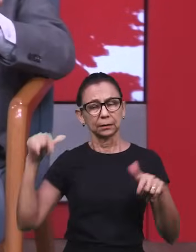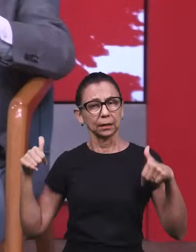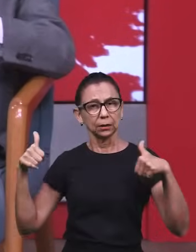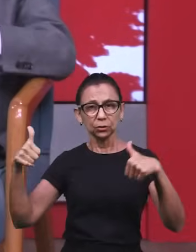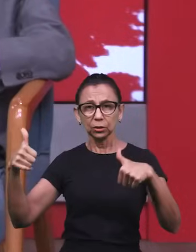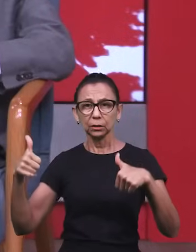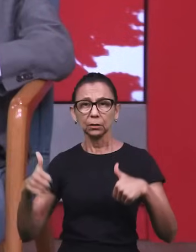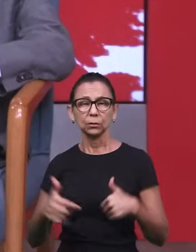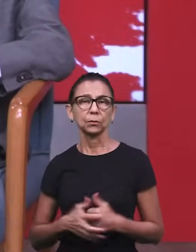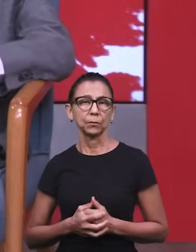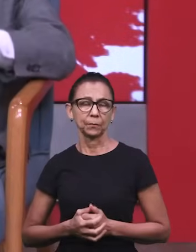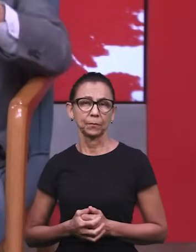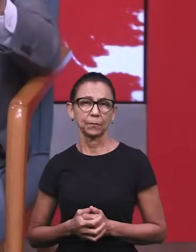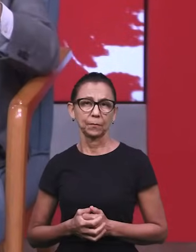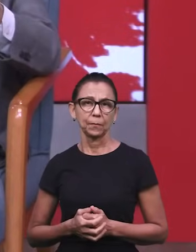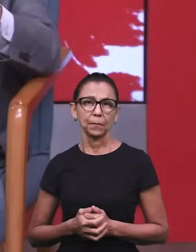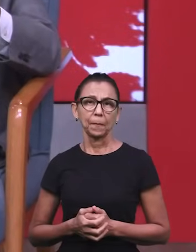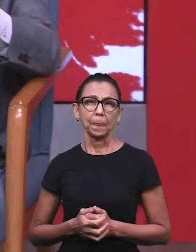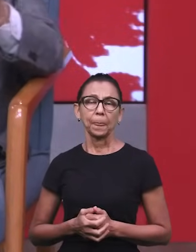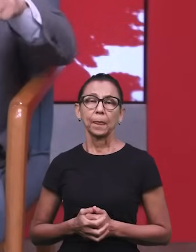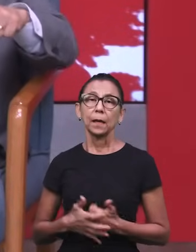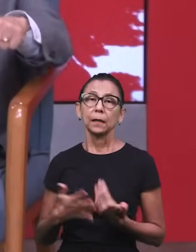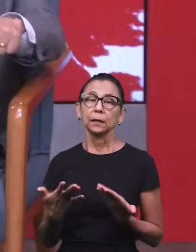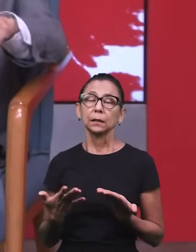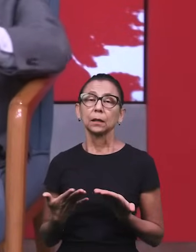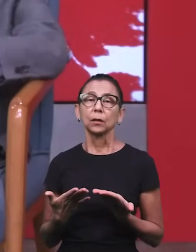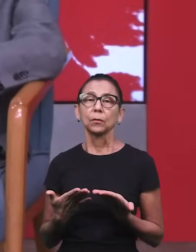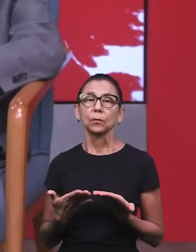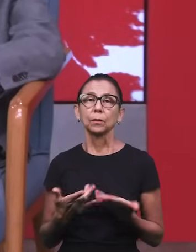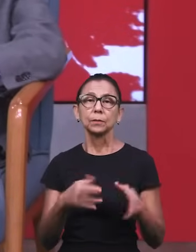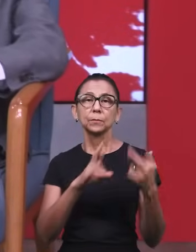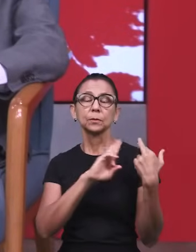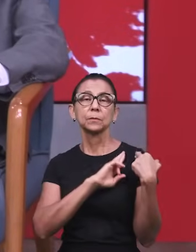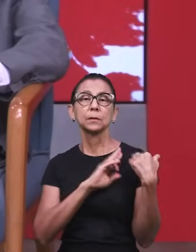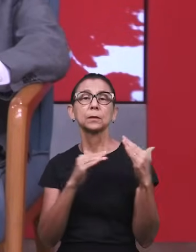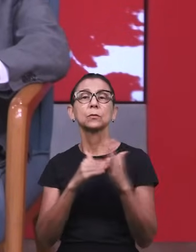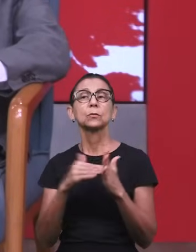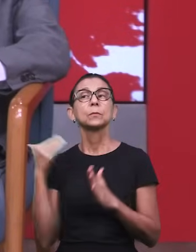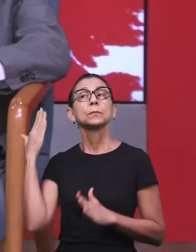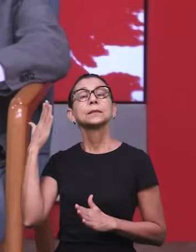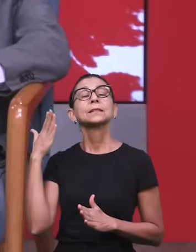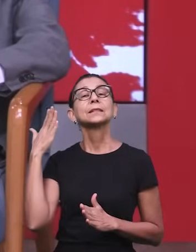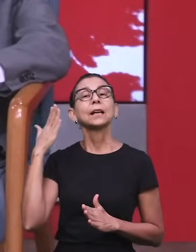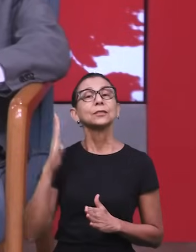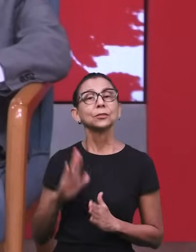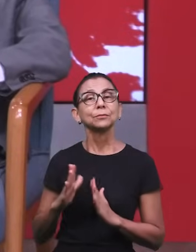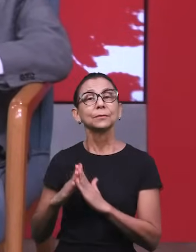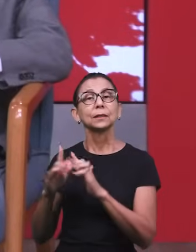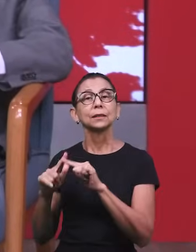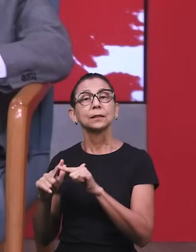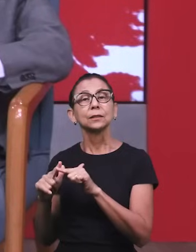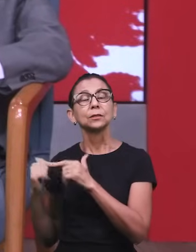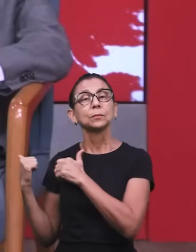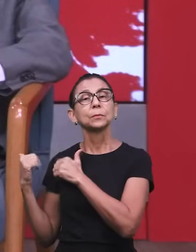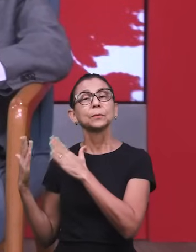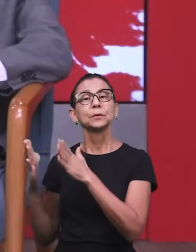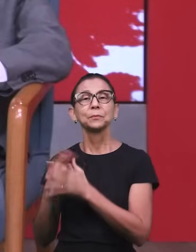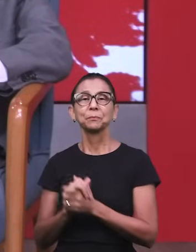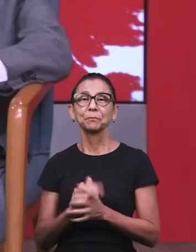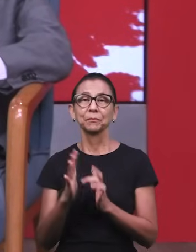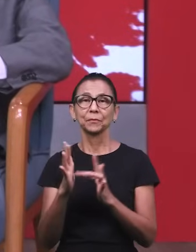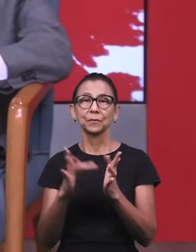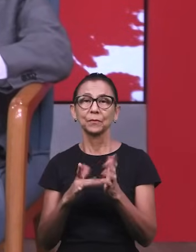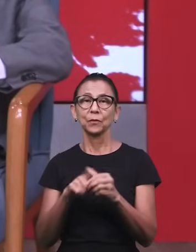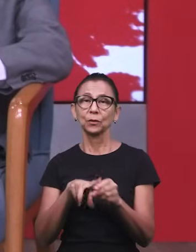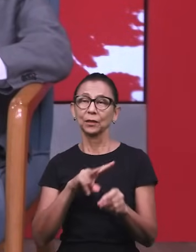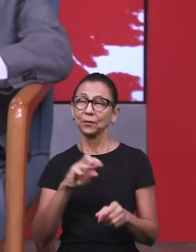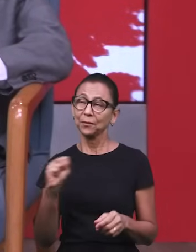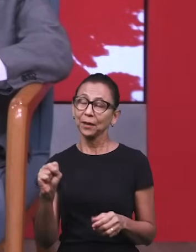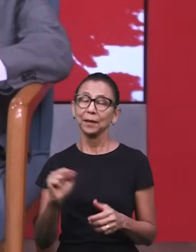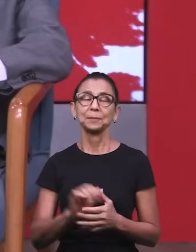a igreja e ela tem uma obrigação que a última mensagem é dela a última mensagem é Jesus vem